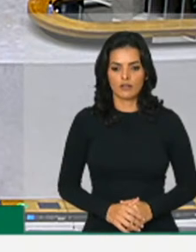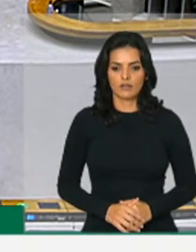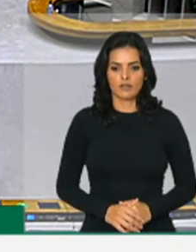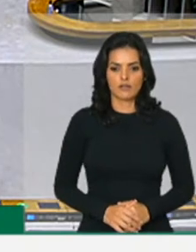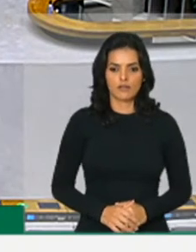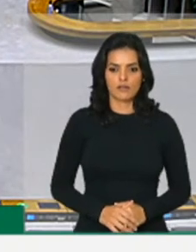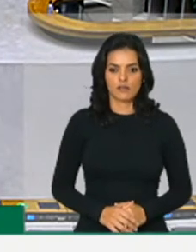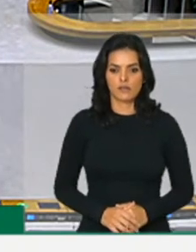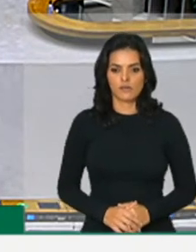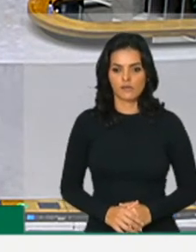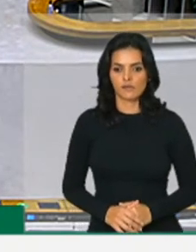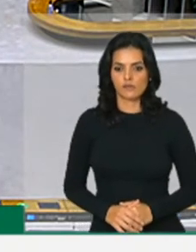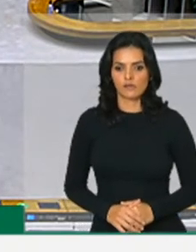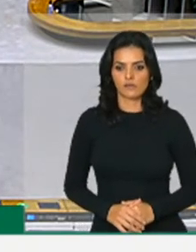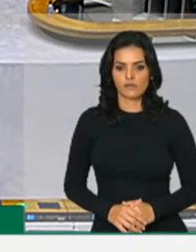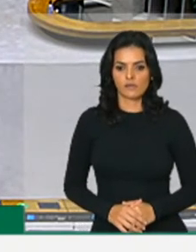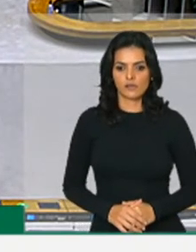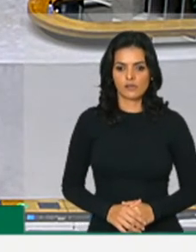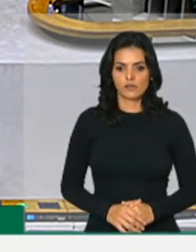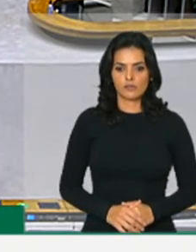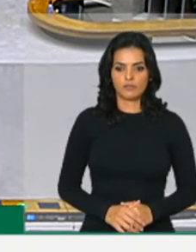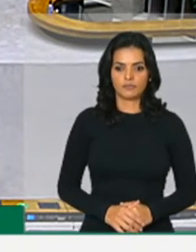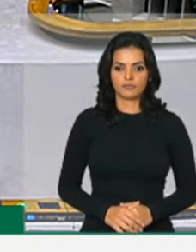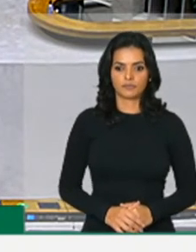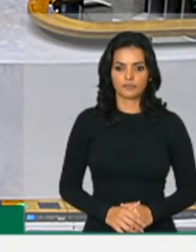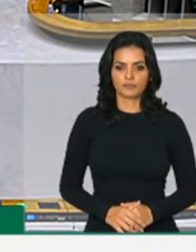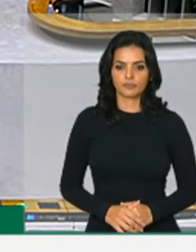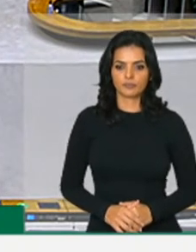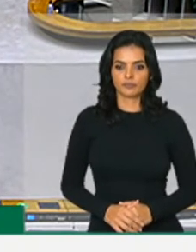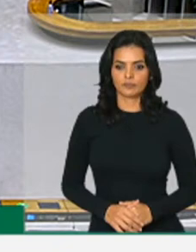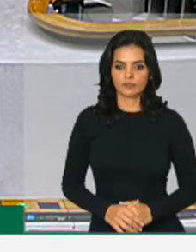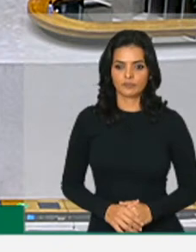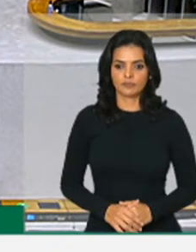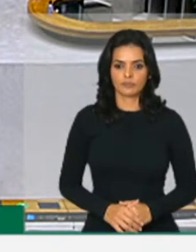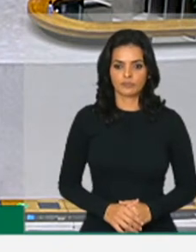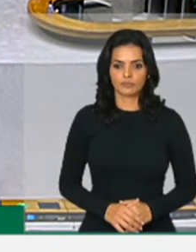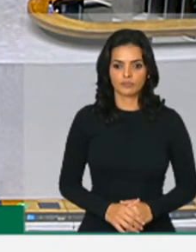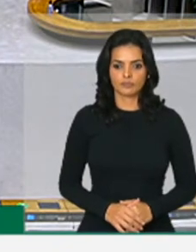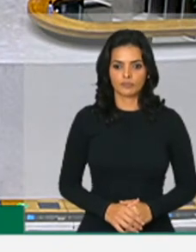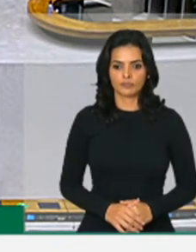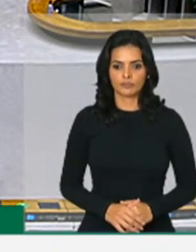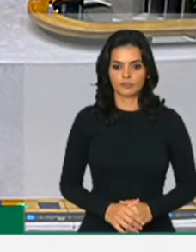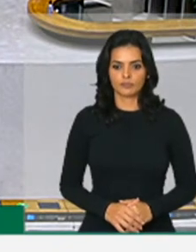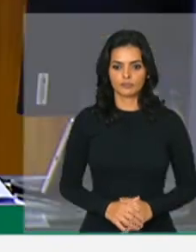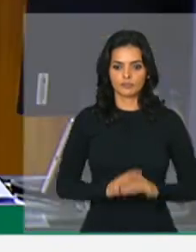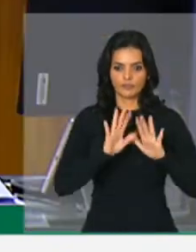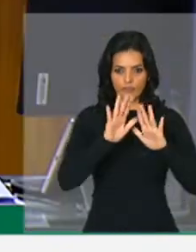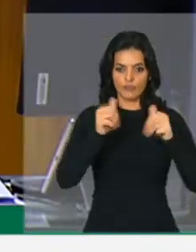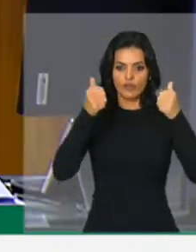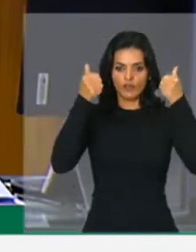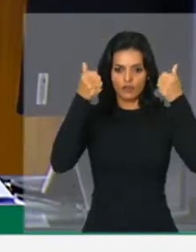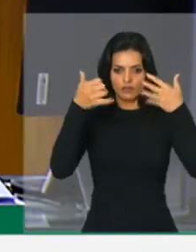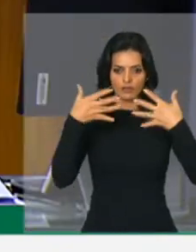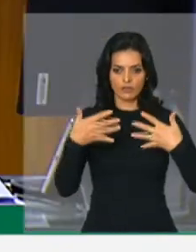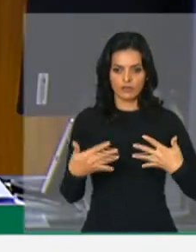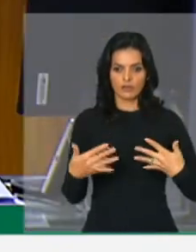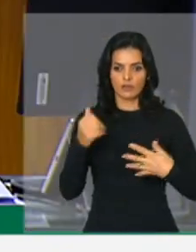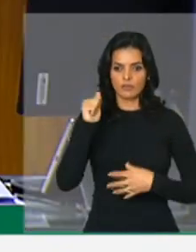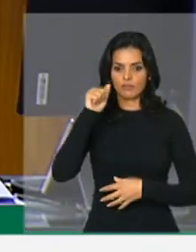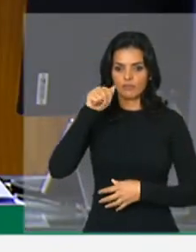N° 7, É CONTRA O TEXTO, ELE QUER RETIRAR DO TEXTO A PARTE QUE ELE ESTÁ DESTACANDO, ENTÃO ELE ESTÁ VOTANDO NÃO,